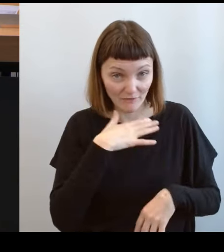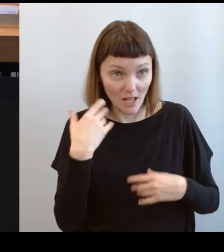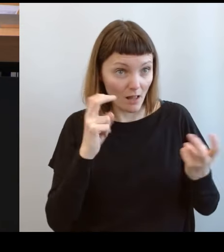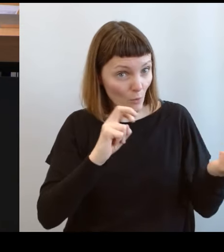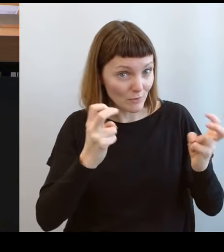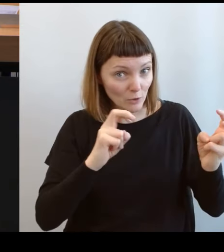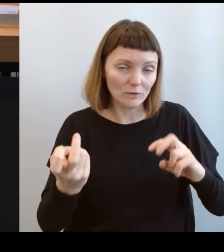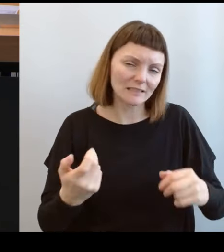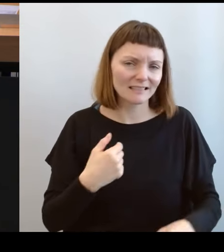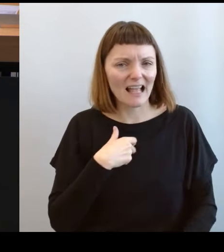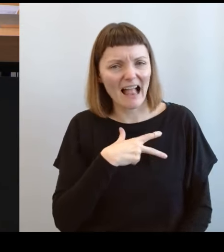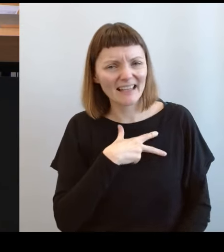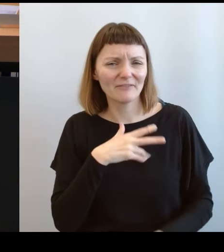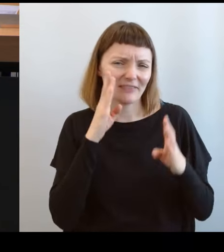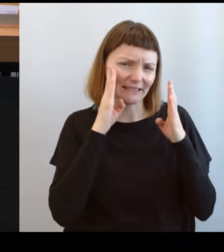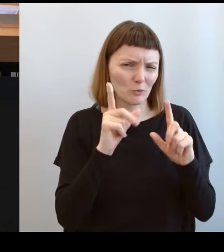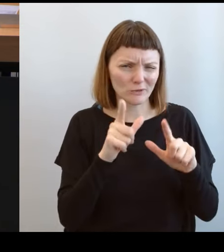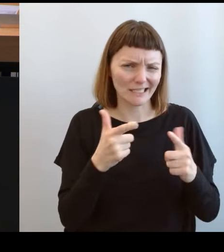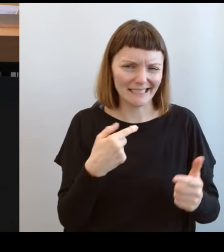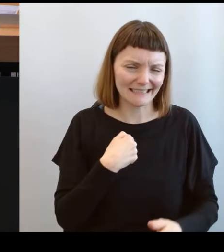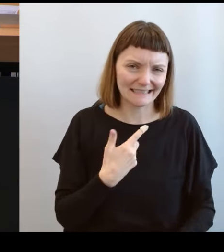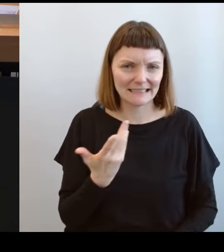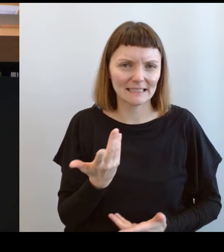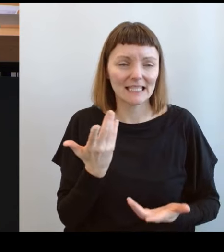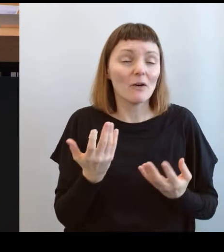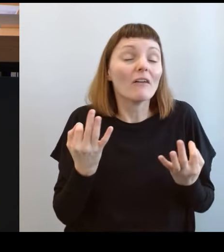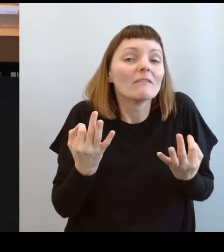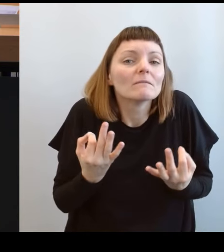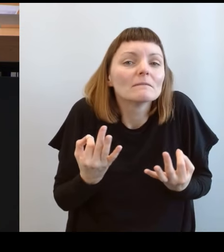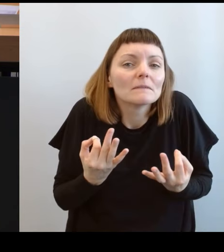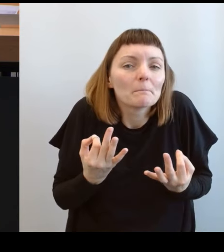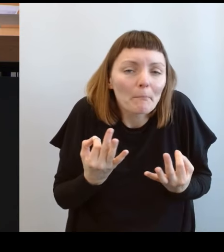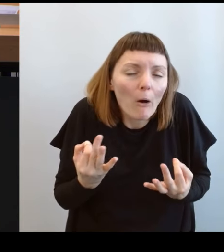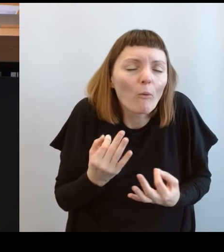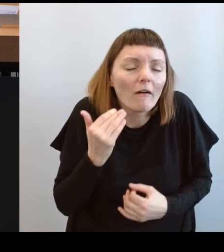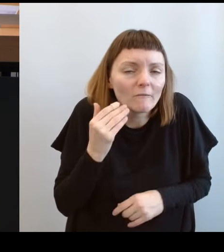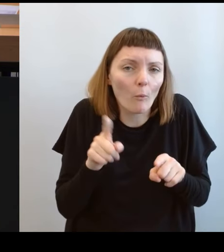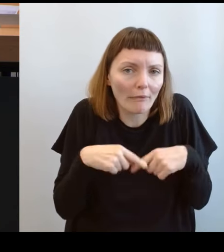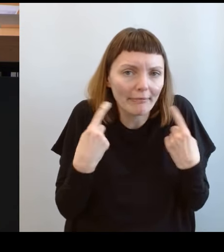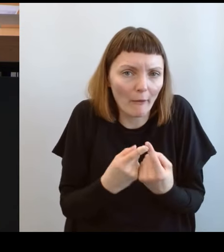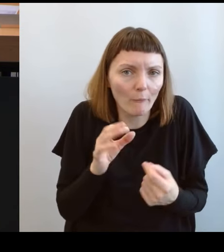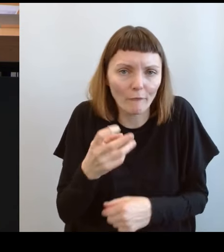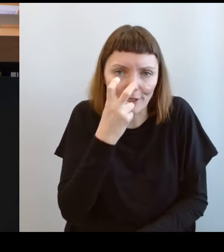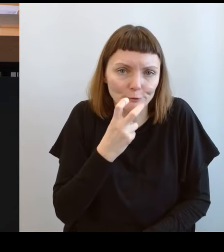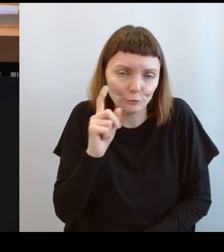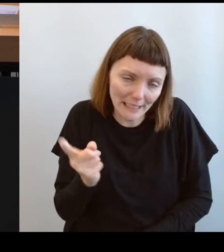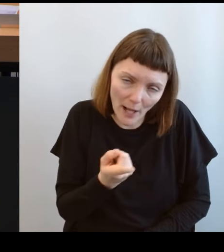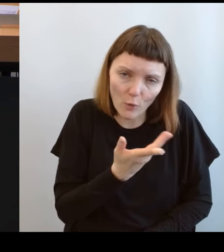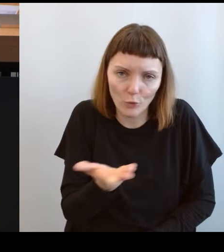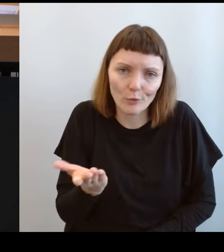zusätzlichen Wohnraum gerade für Azubis brauchen. Ich lasse mich aber gerne auch vom Gegenteil überzeugen. Insofern bin ich gespannt, was mein Freund Sven-Meyer jetzt